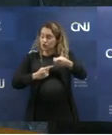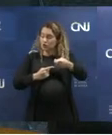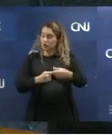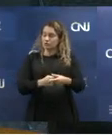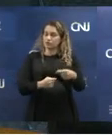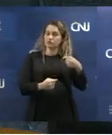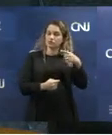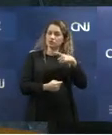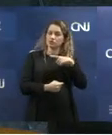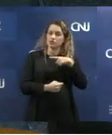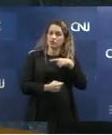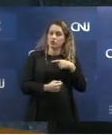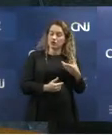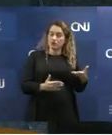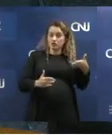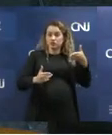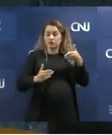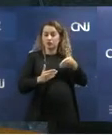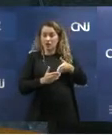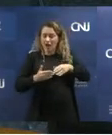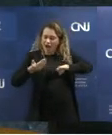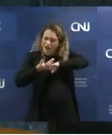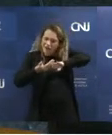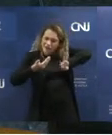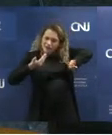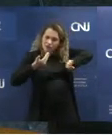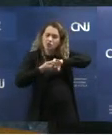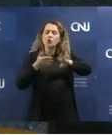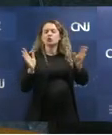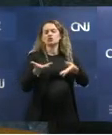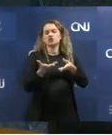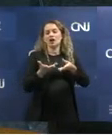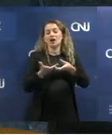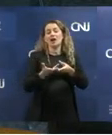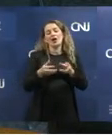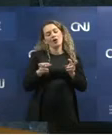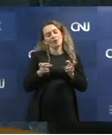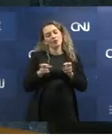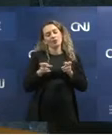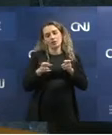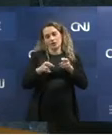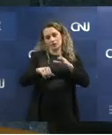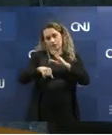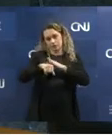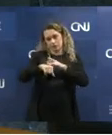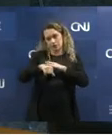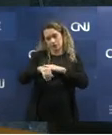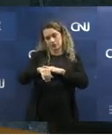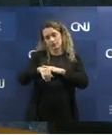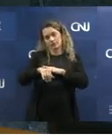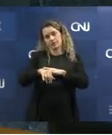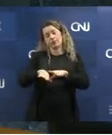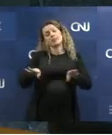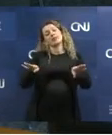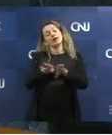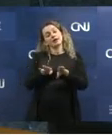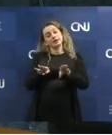interstício ela se afastou já para tratamento de saúde, e algumas férias e outros juízes